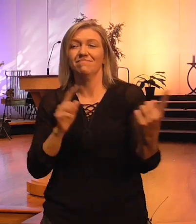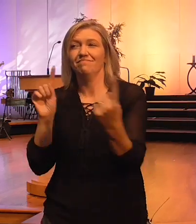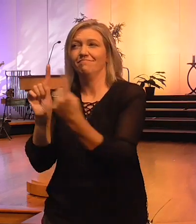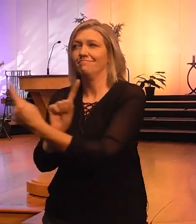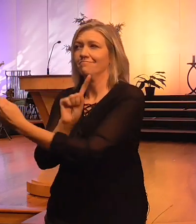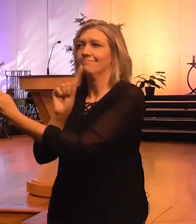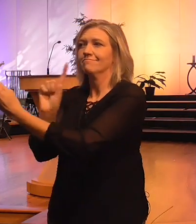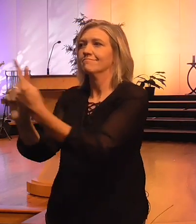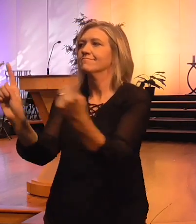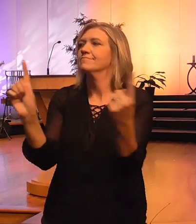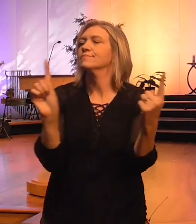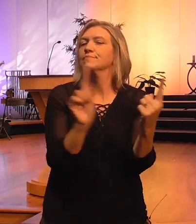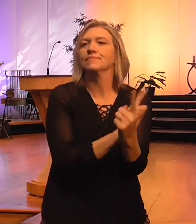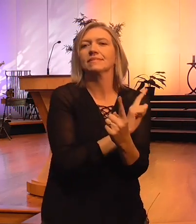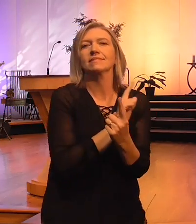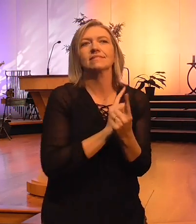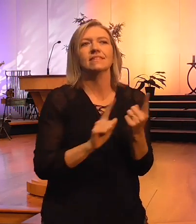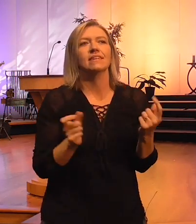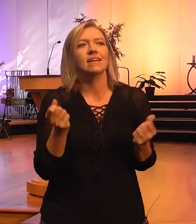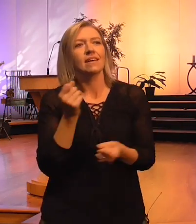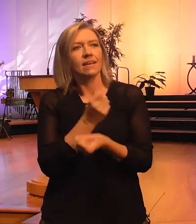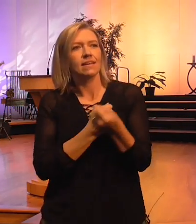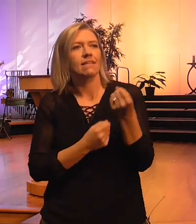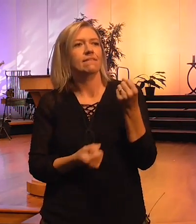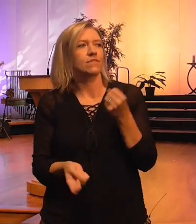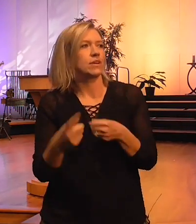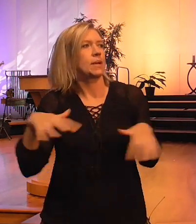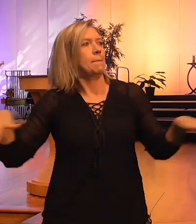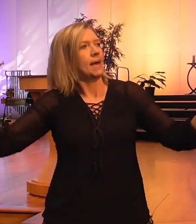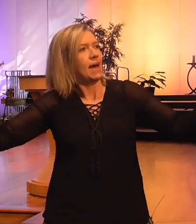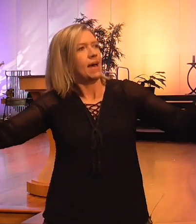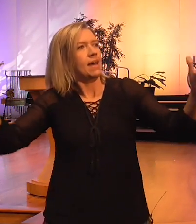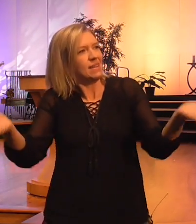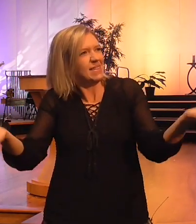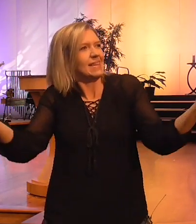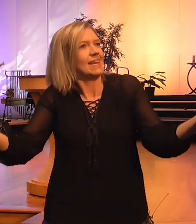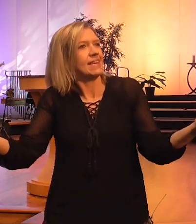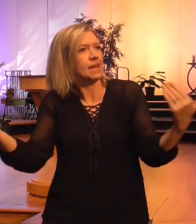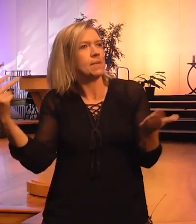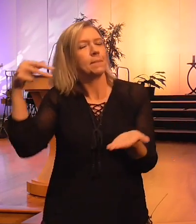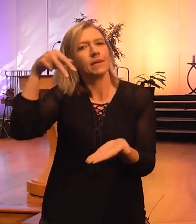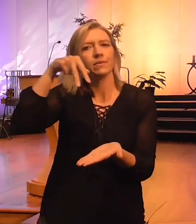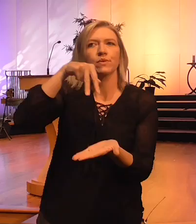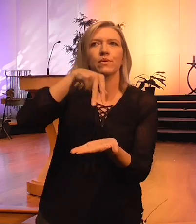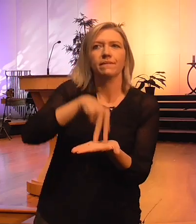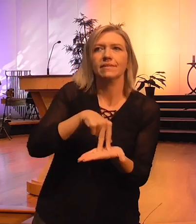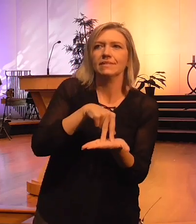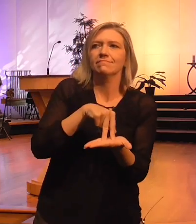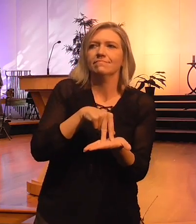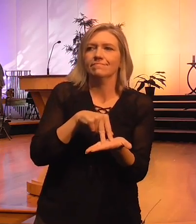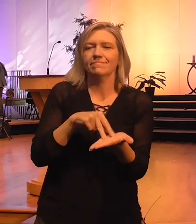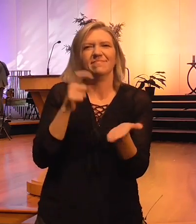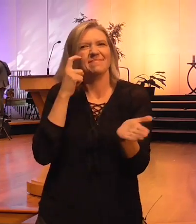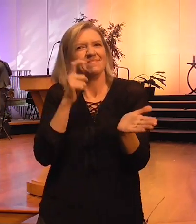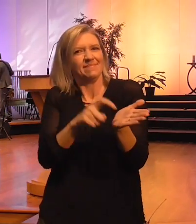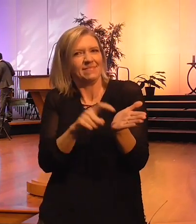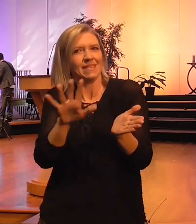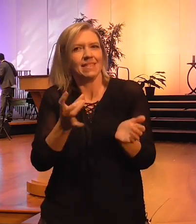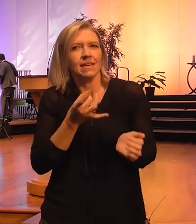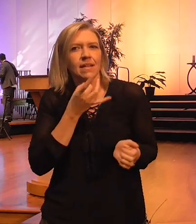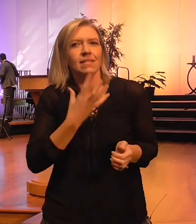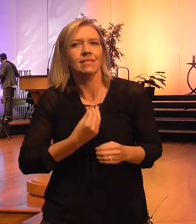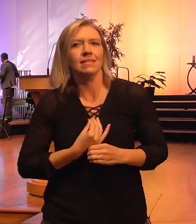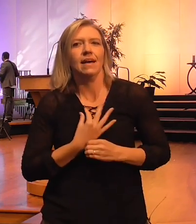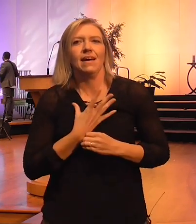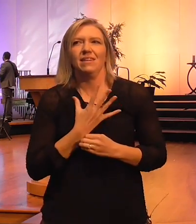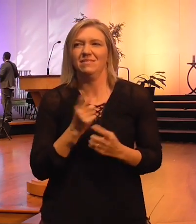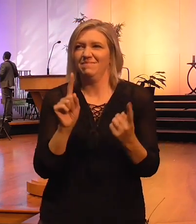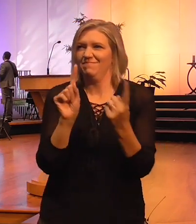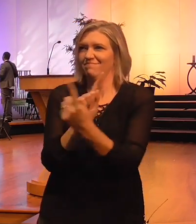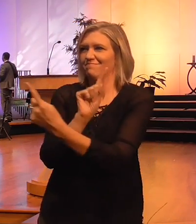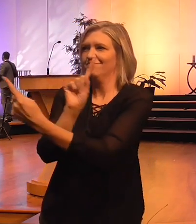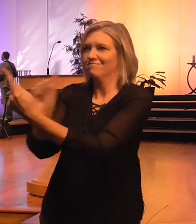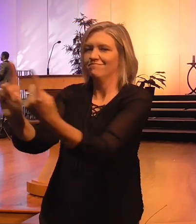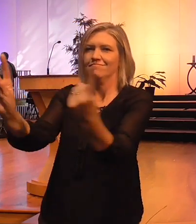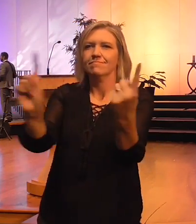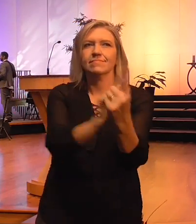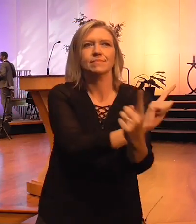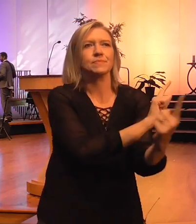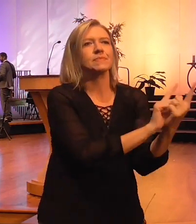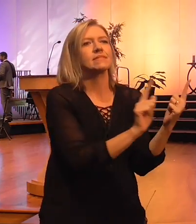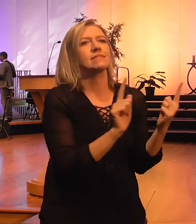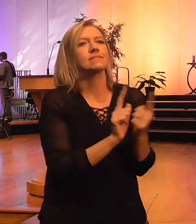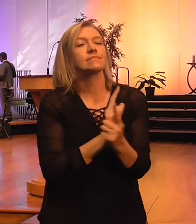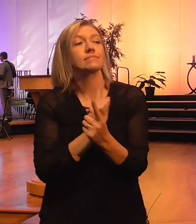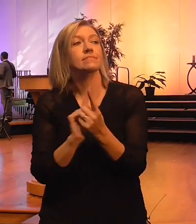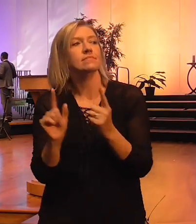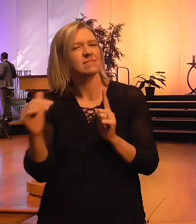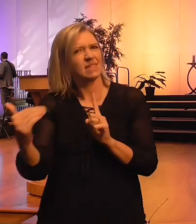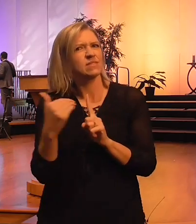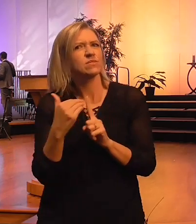en todos los que conozcan, todos levántense, vean la luz en todos los que conozcan, recordemos